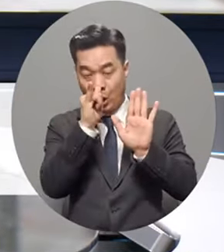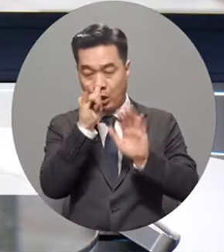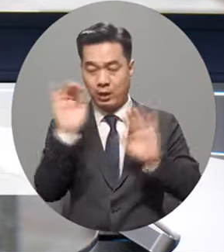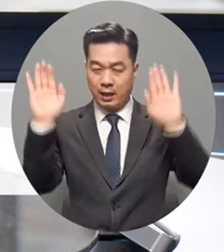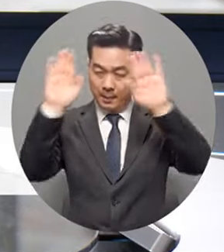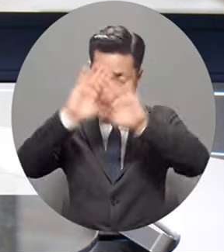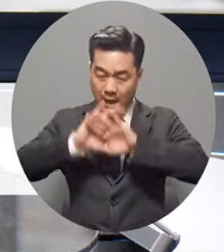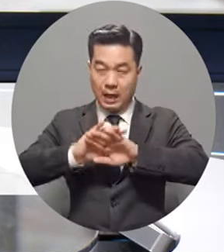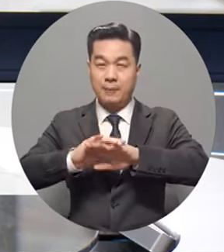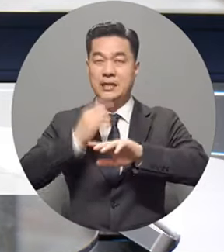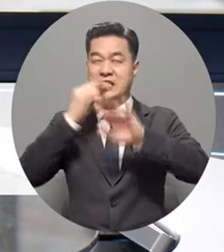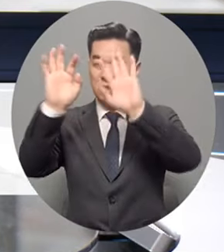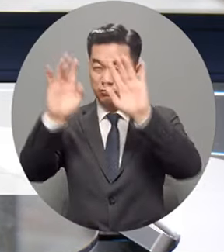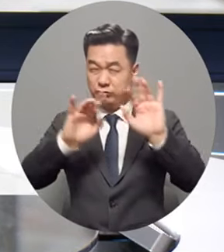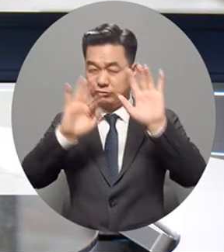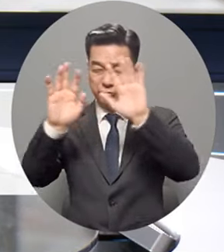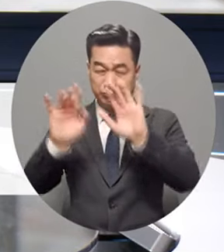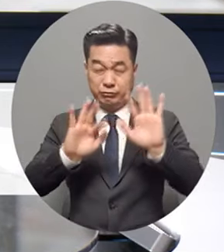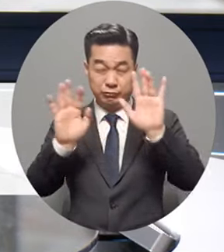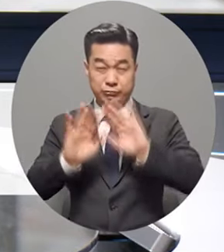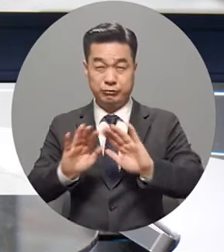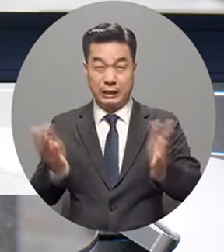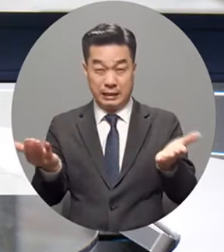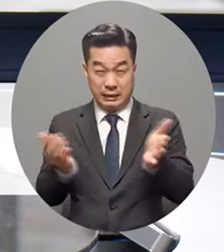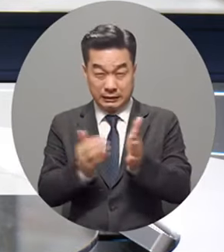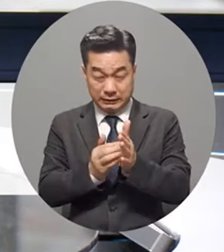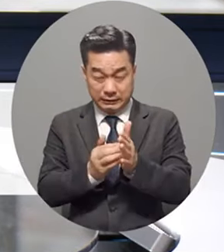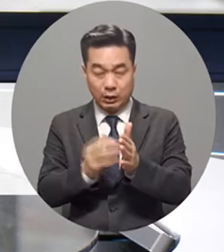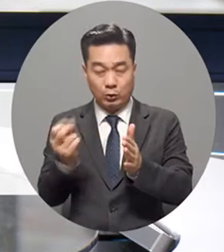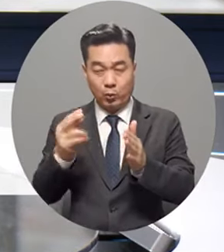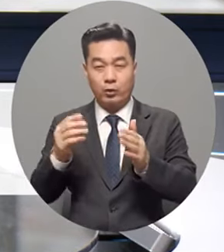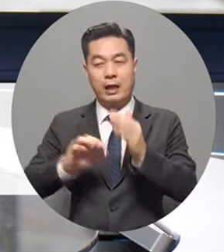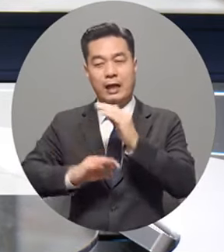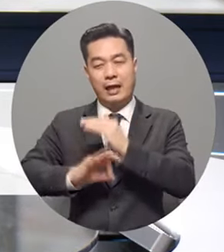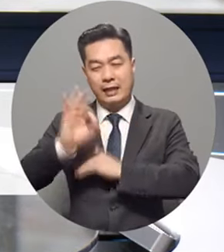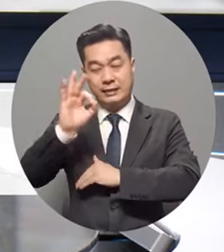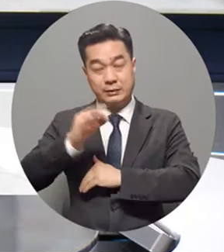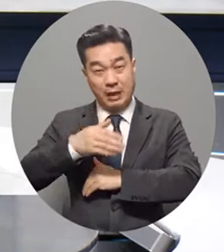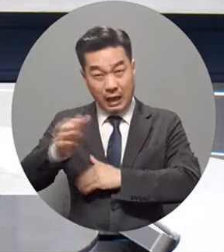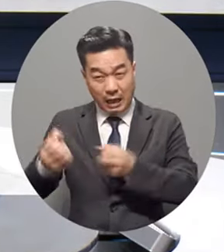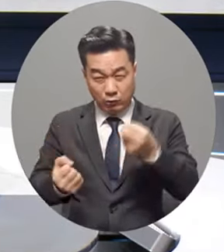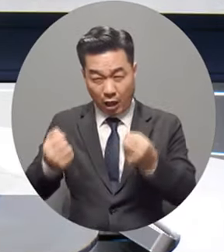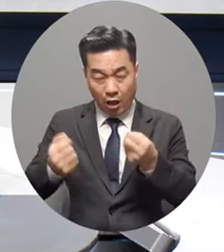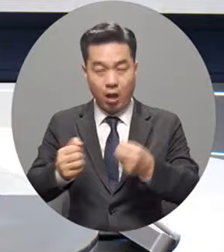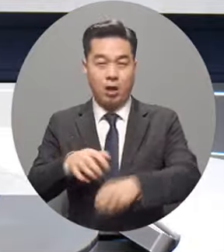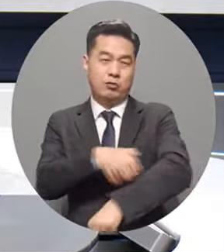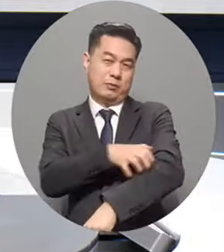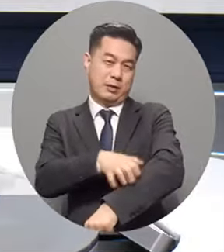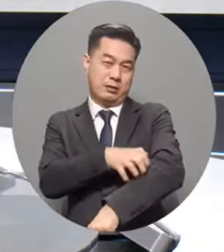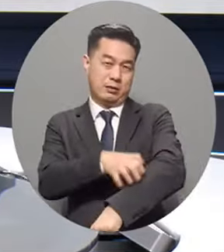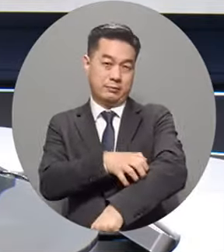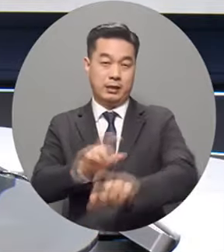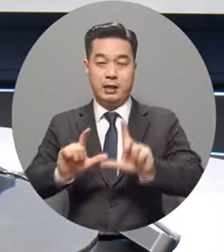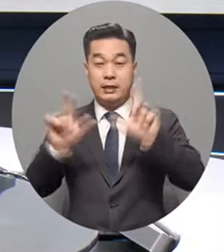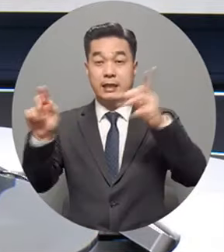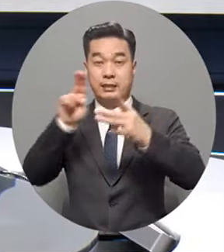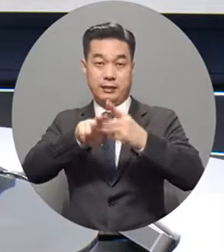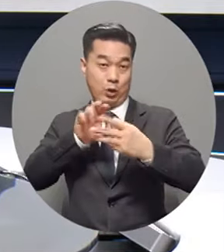밤 사이 눈발이 강해지면서 퇴근길은 물론이고 내일 아침 출근길에도 주의가 필요할 것 같습니다.